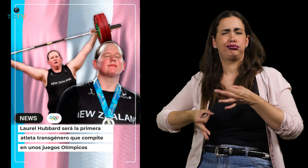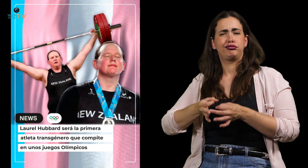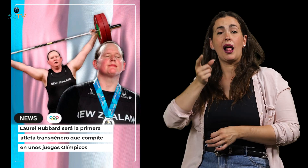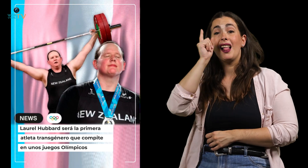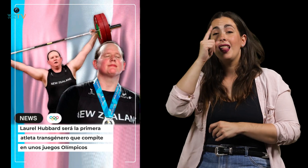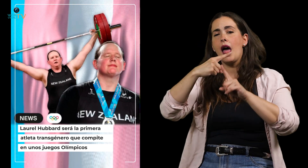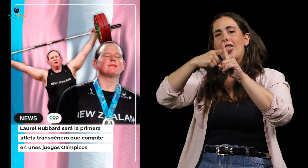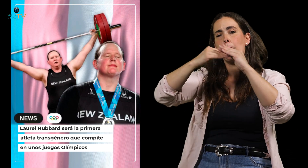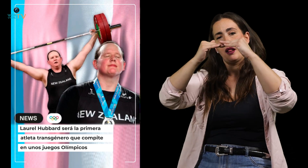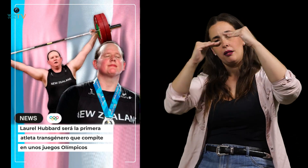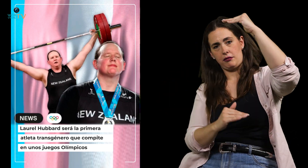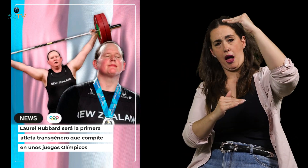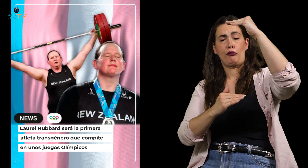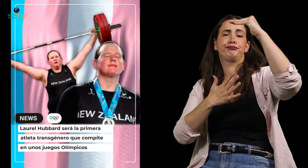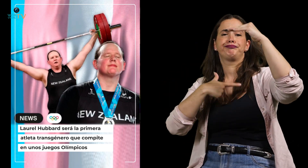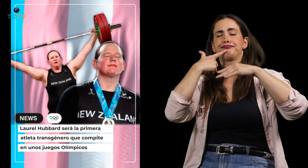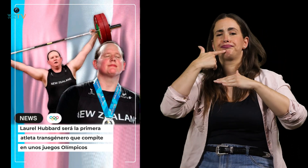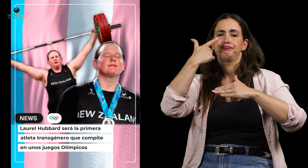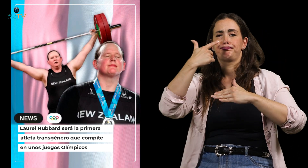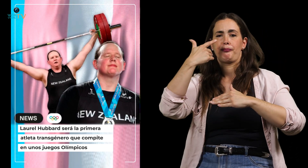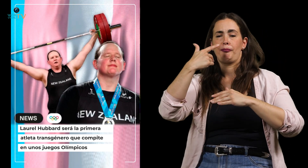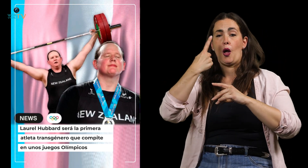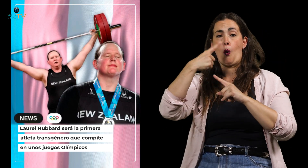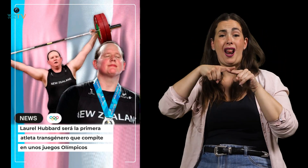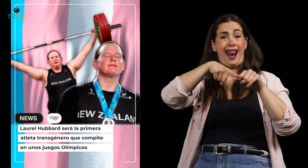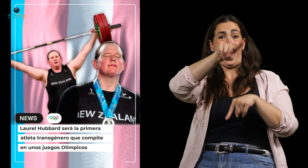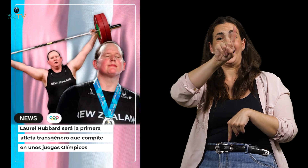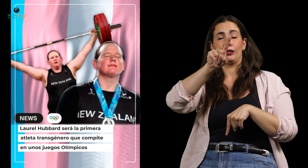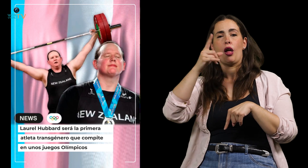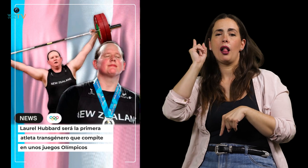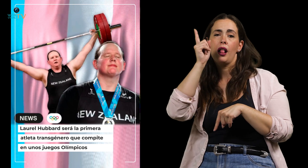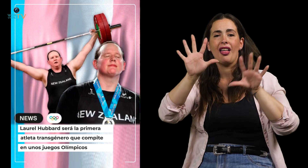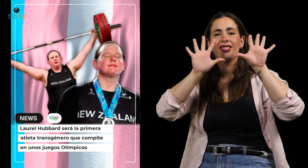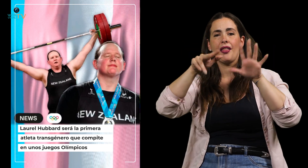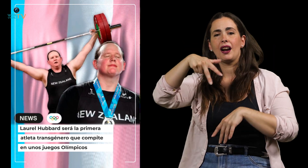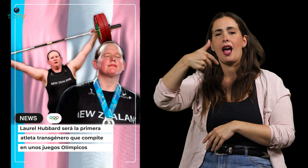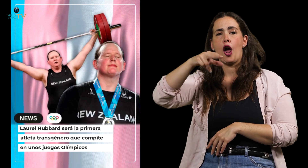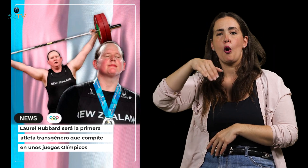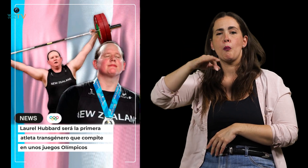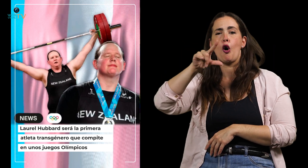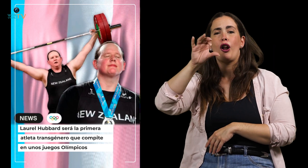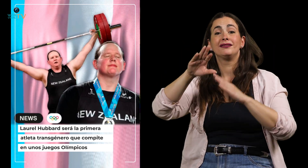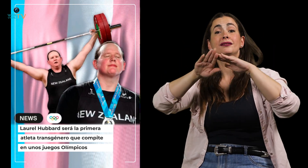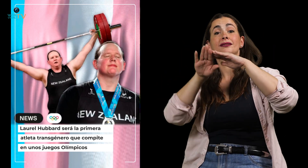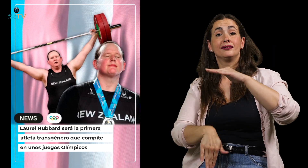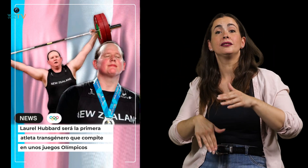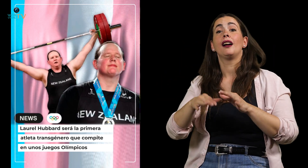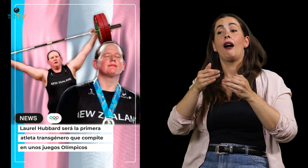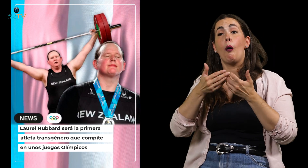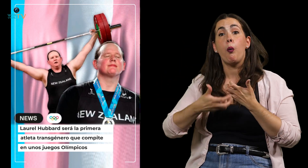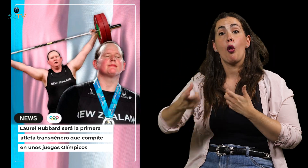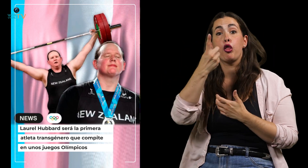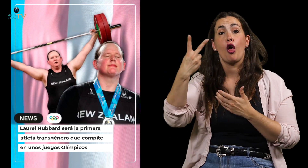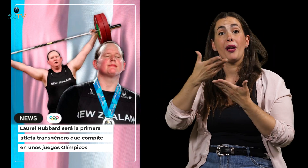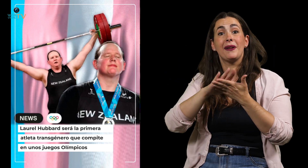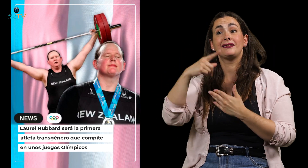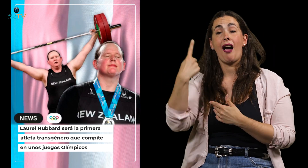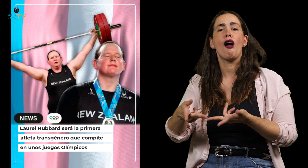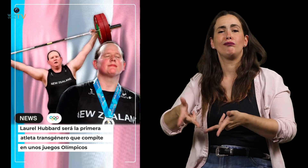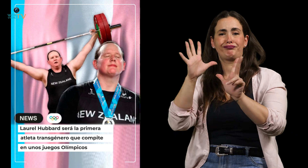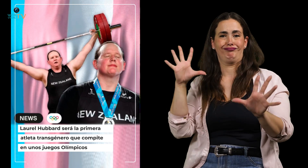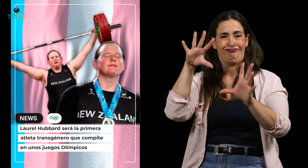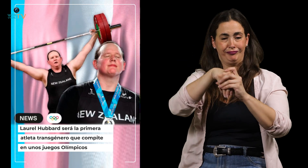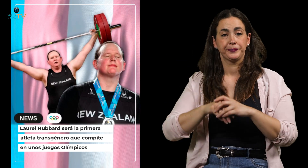se mantengan por debajo de un determinado nivel (10 nanomoles por litro) durante al menos 12 meses.